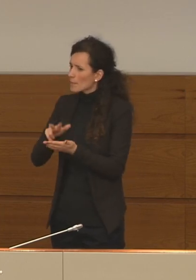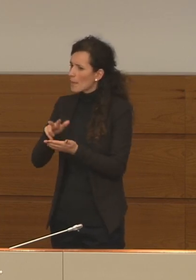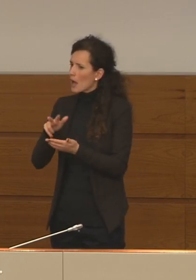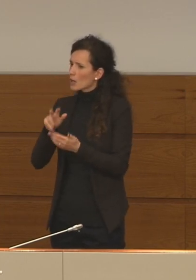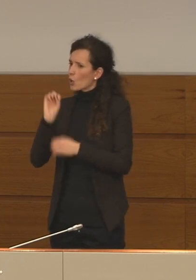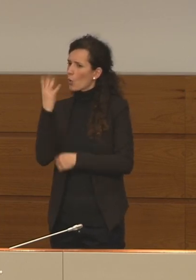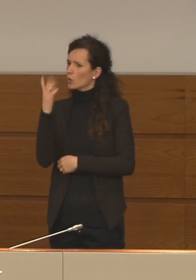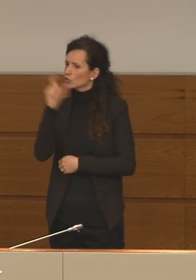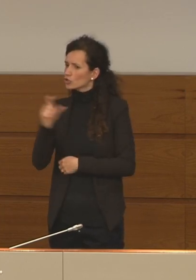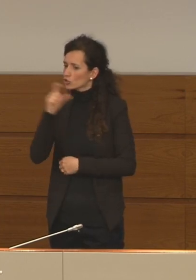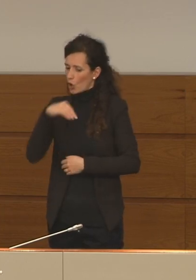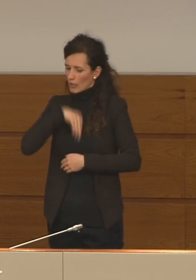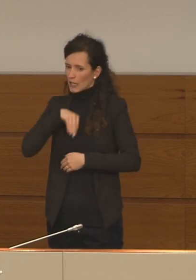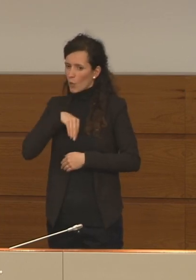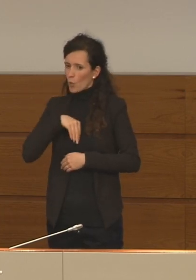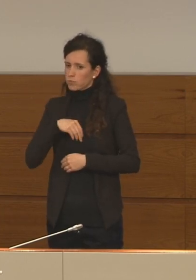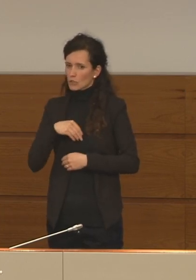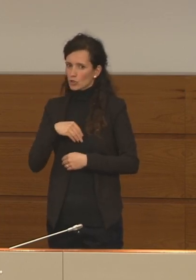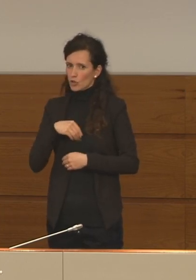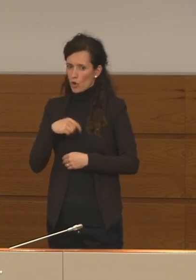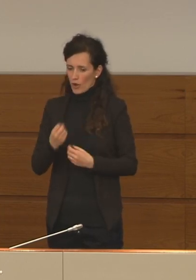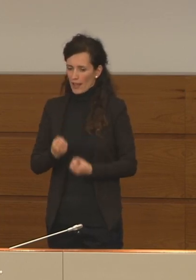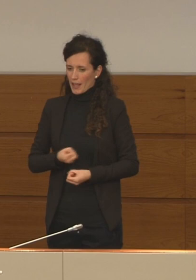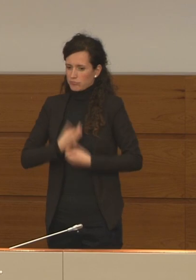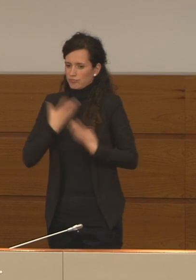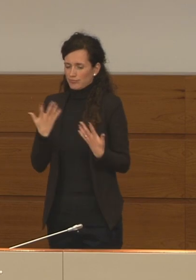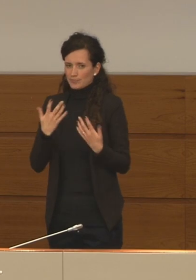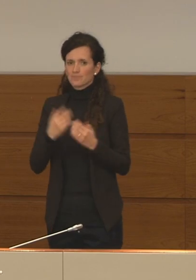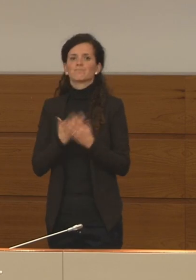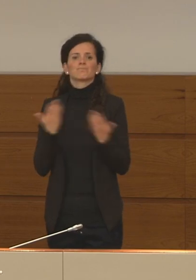Come lei sa nel mondo scientifico